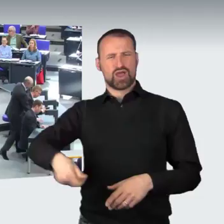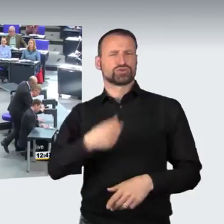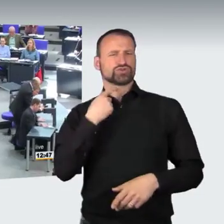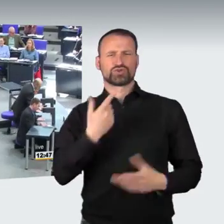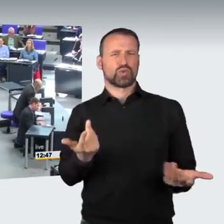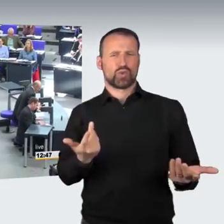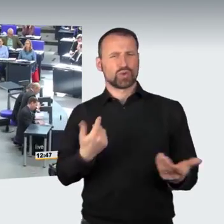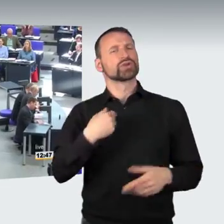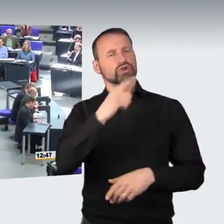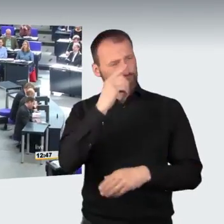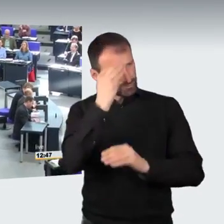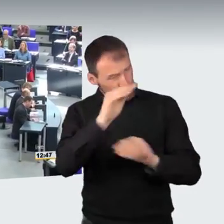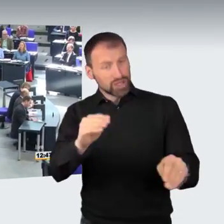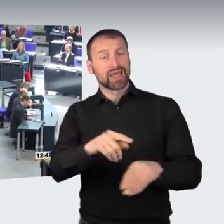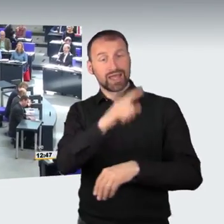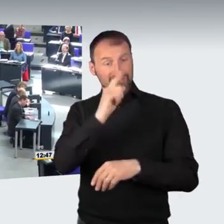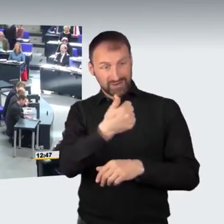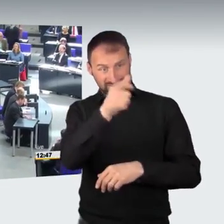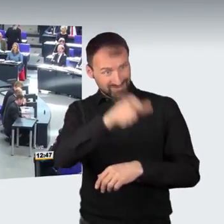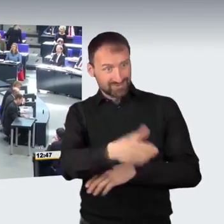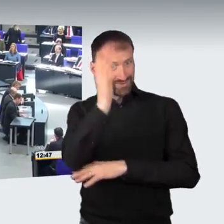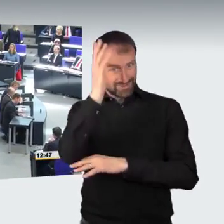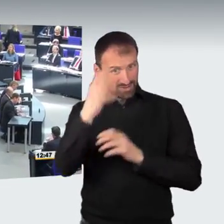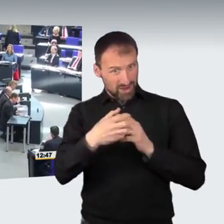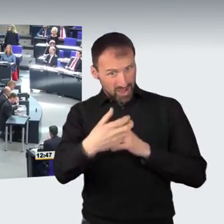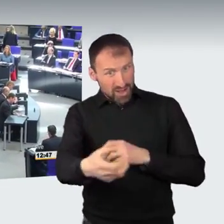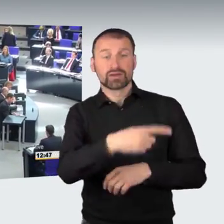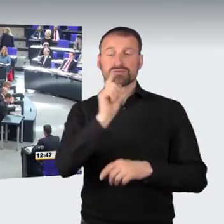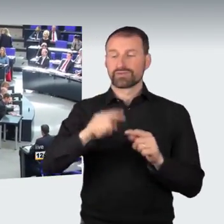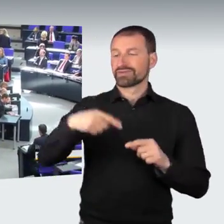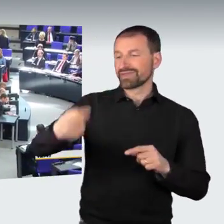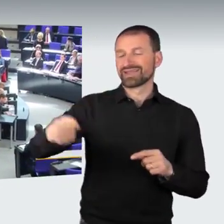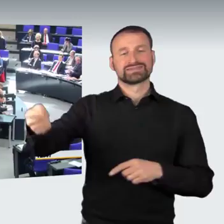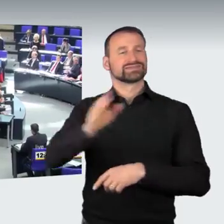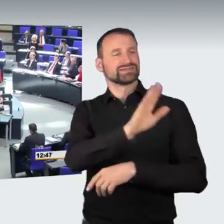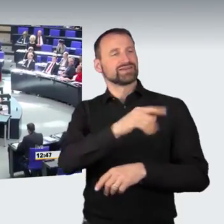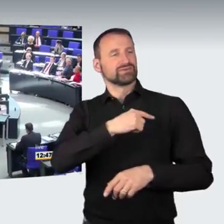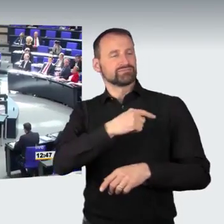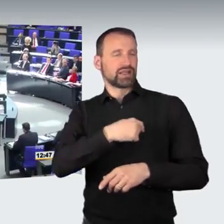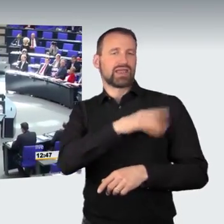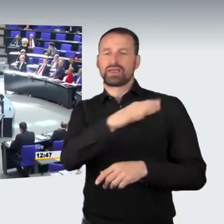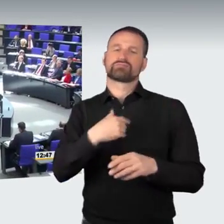(Sprecherwechsel): Frau Präsidentin! Liebe Kolleginnen und Kollegen! Ich will die Gelegenheit in der heutigen Debatte zur Mietpreisbremse nutzen,